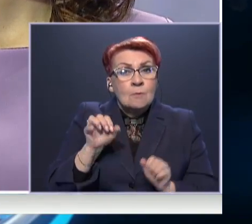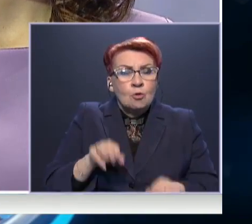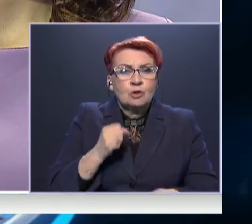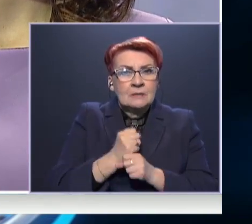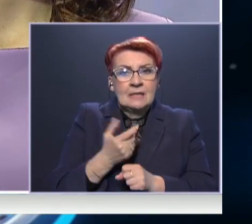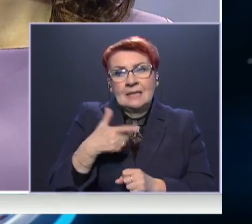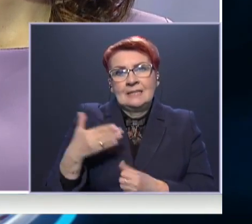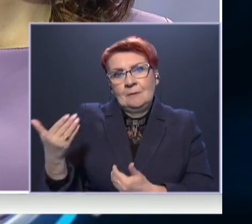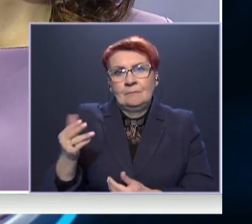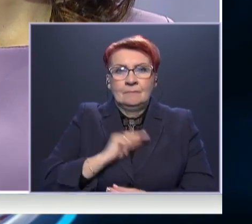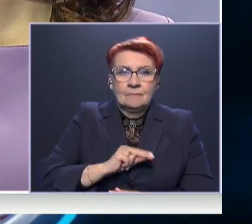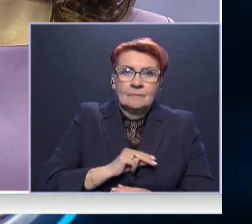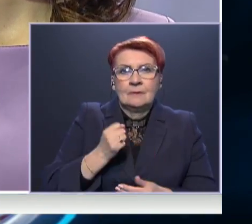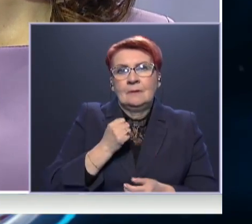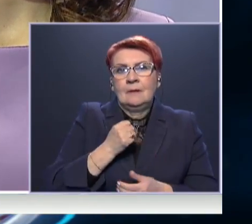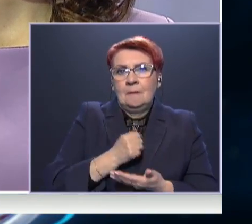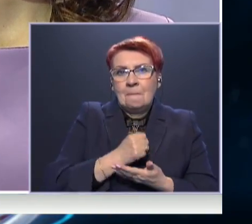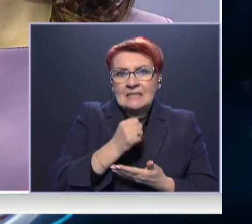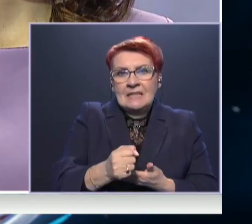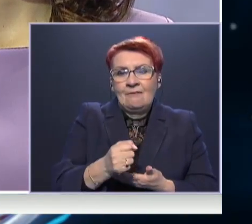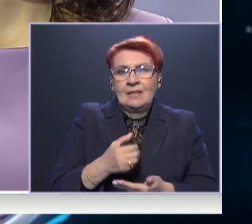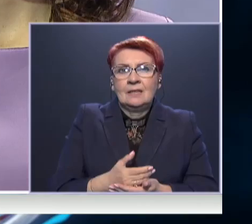где мы обладаем каким-то какой-то возможности поступать